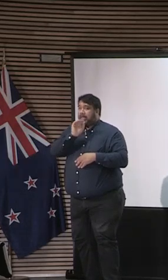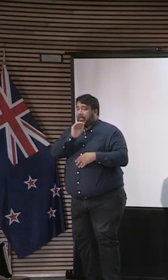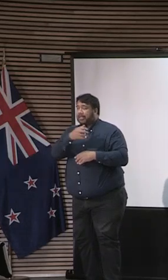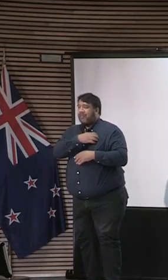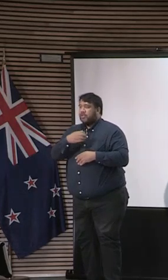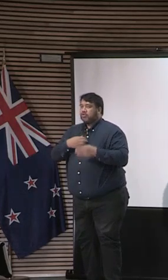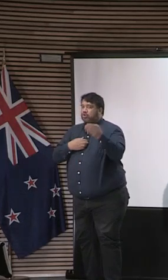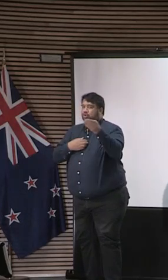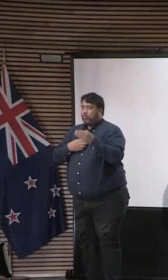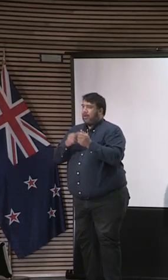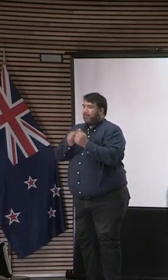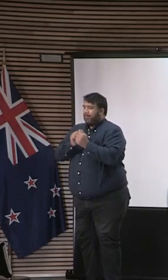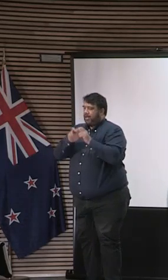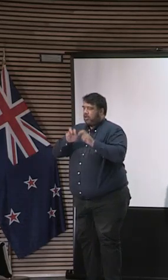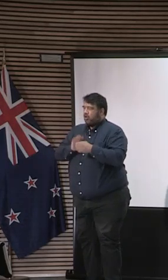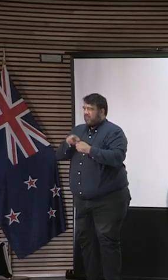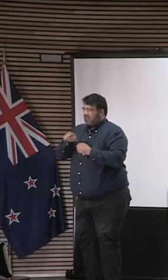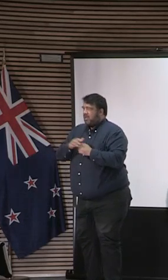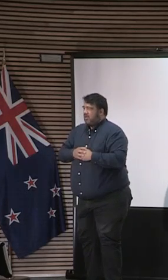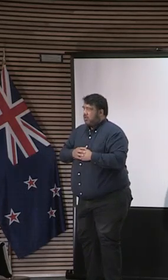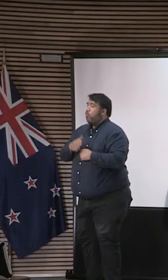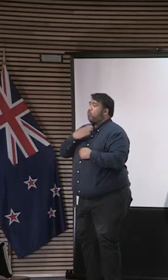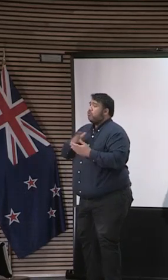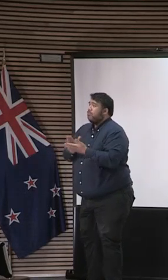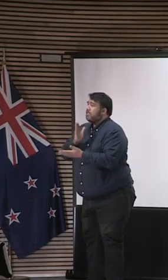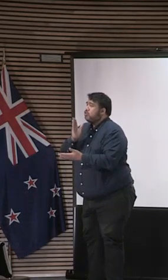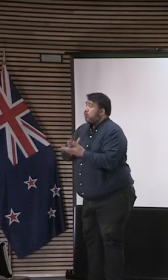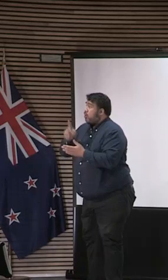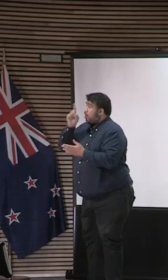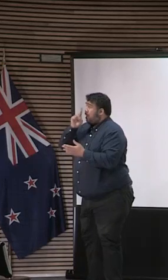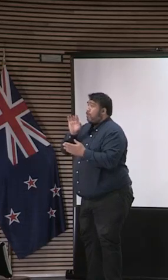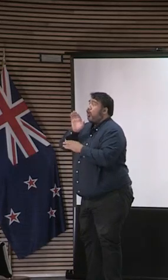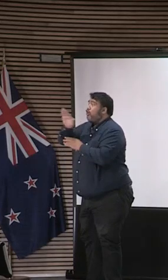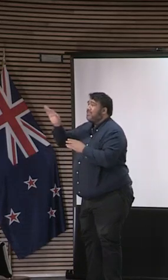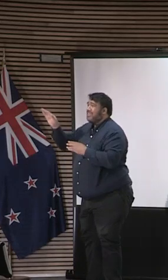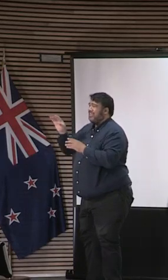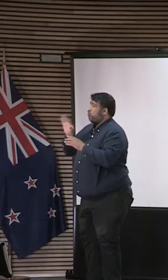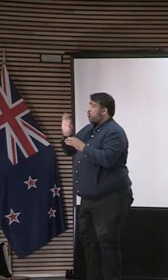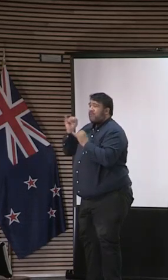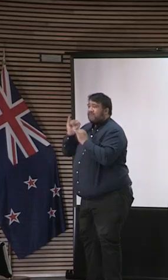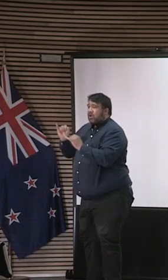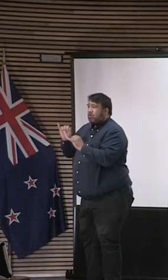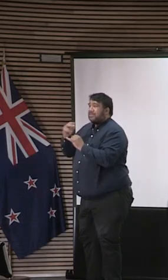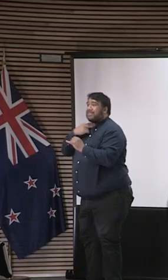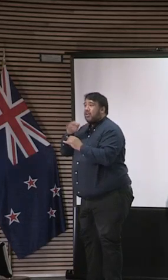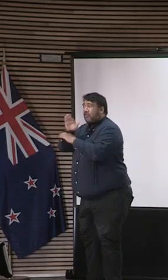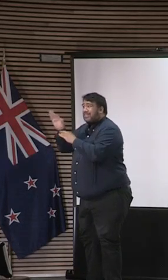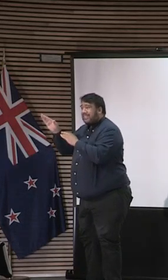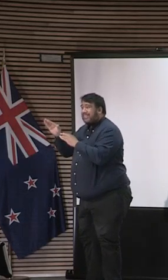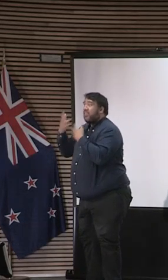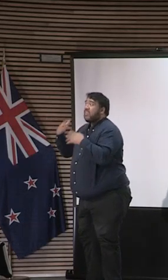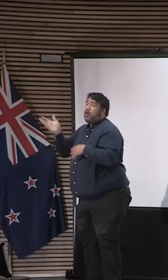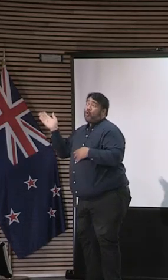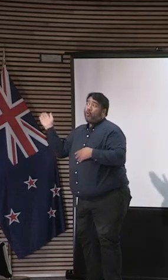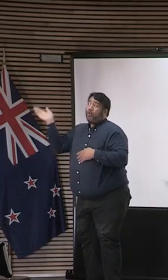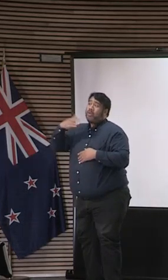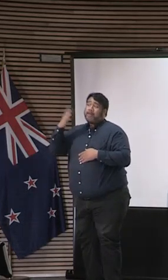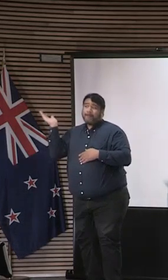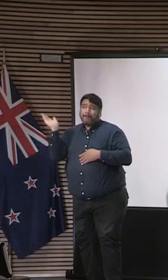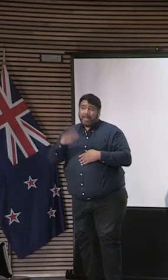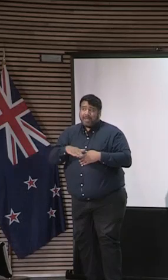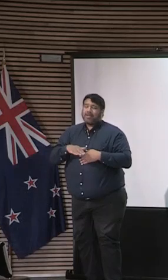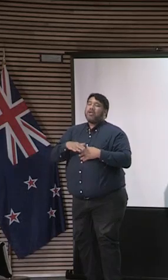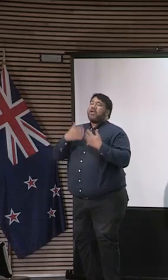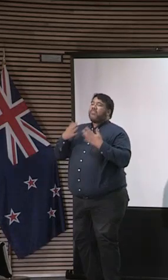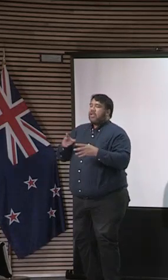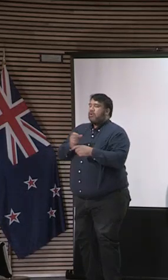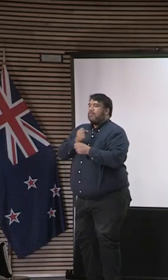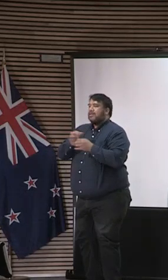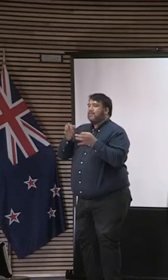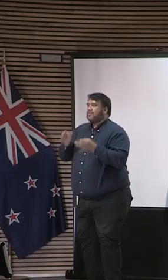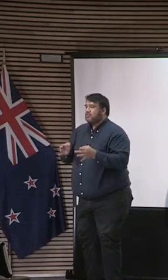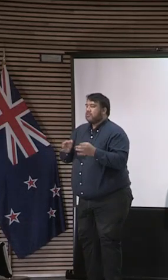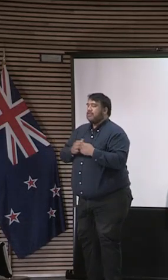kia hoki mai tetahi pepa ki a te